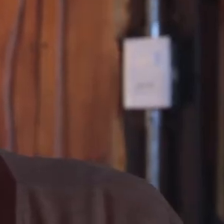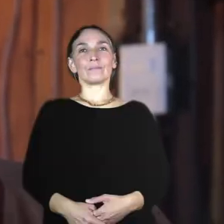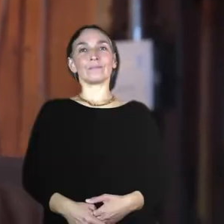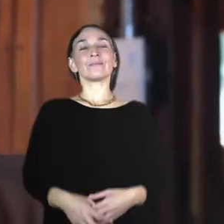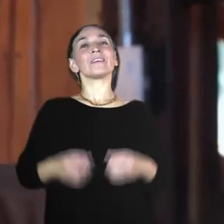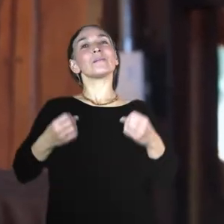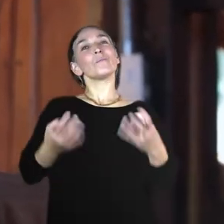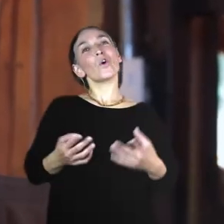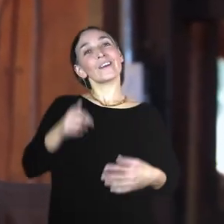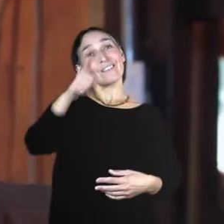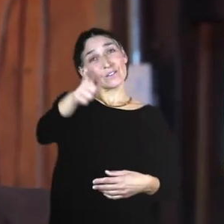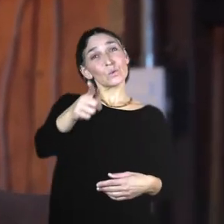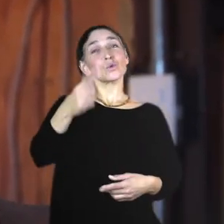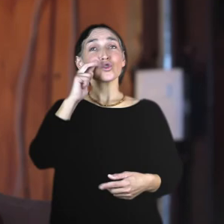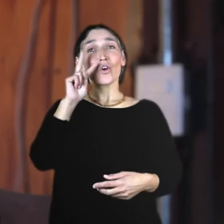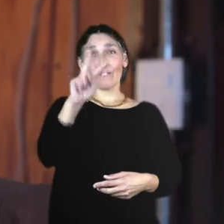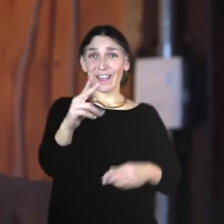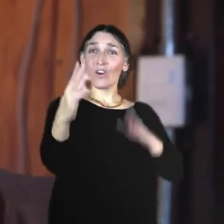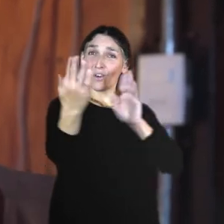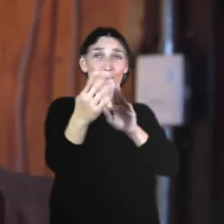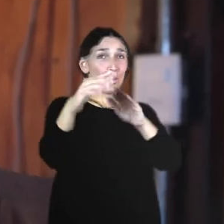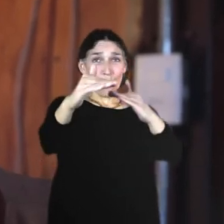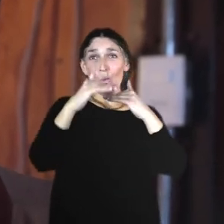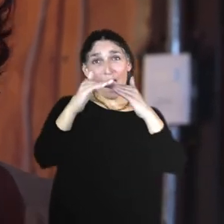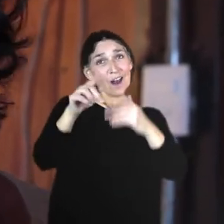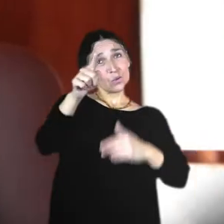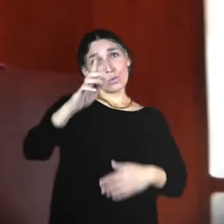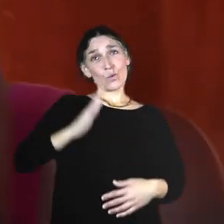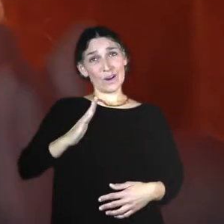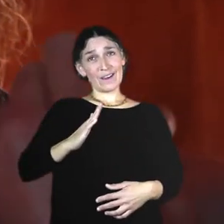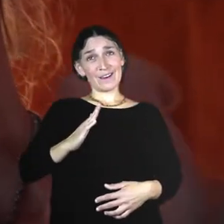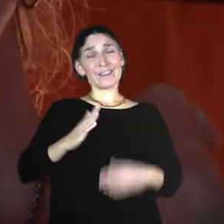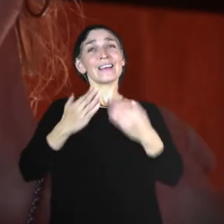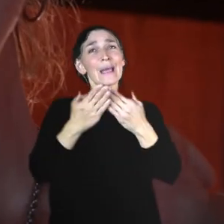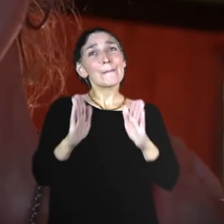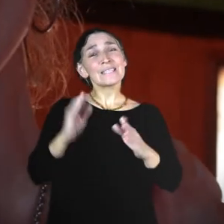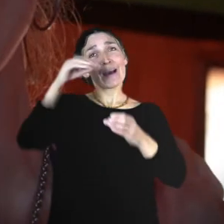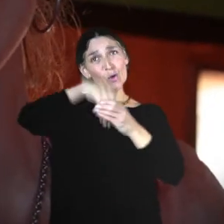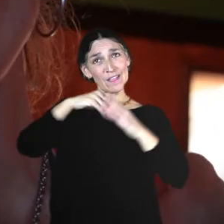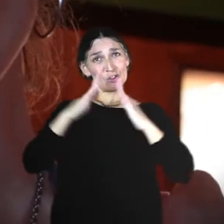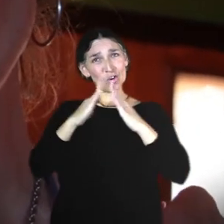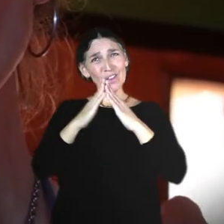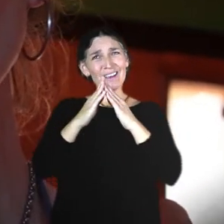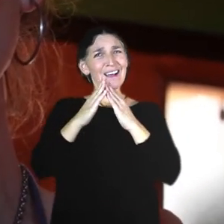Porque en ti, yo me veo, creo en ti, somos red. Empezar por nuestra casa primero, romper con todos los miedos,